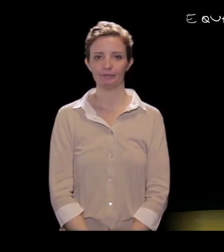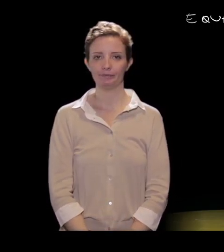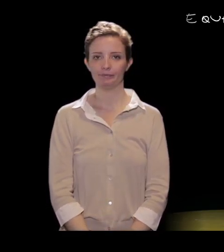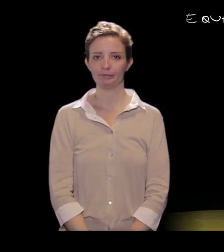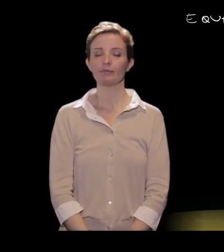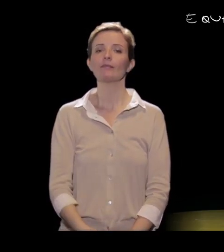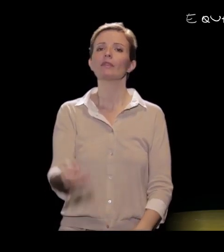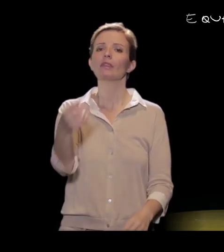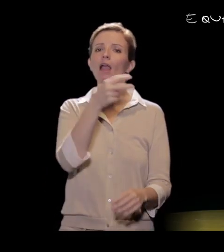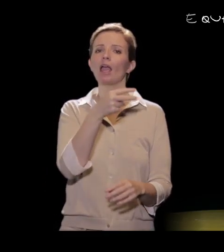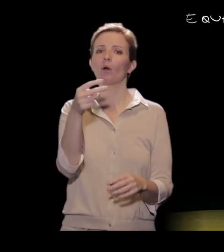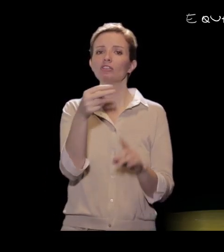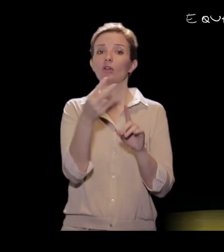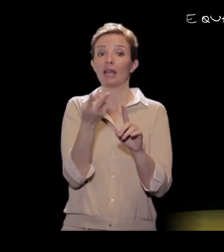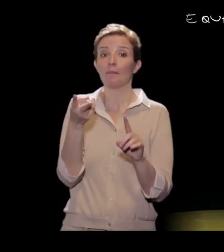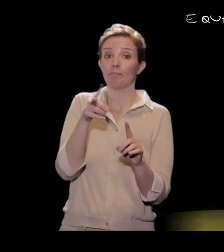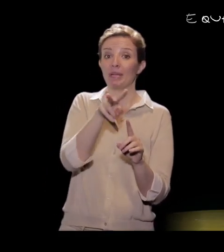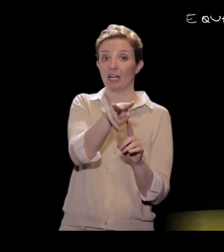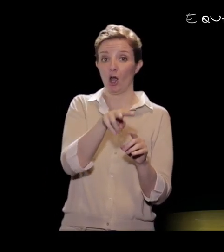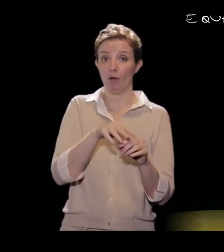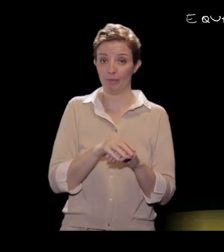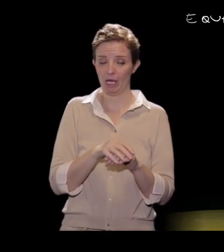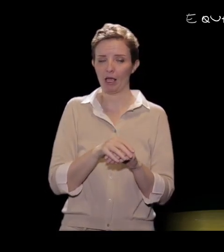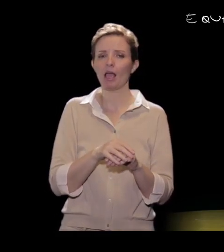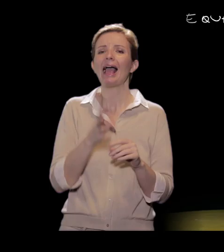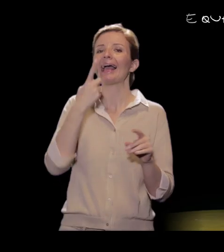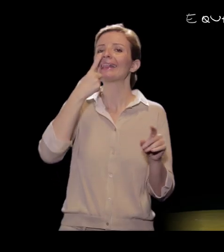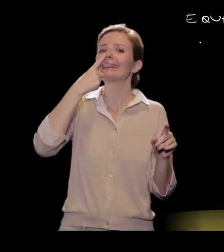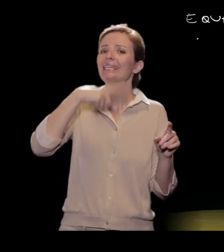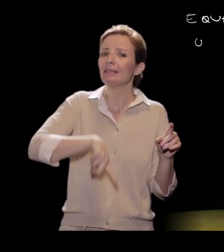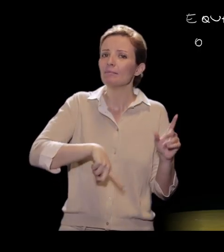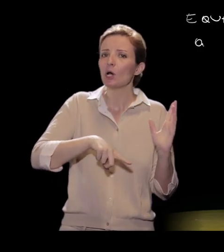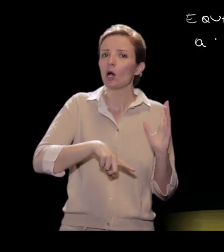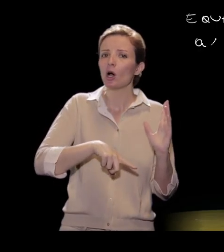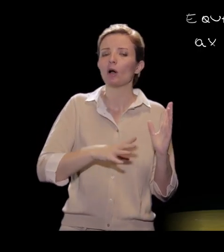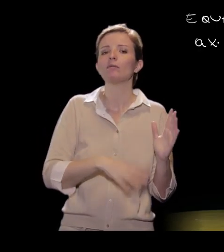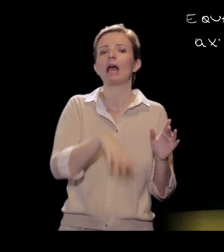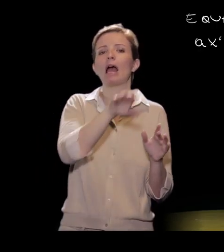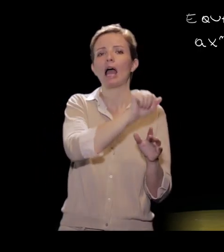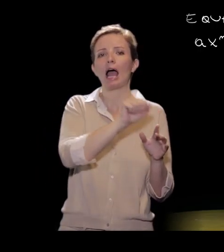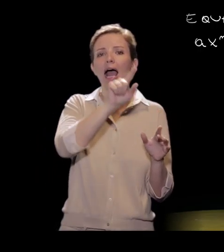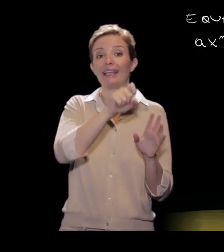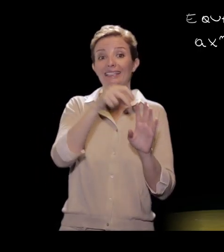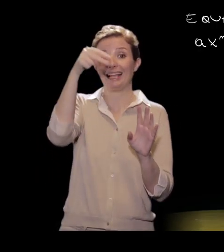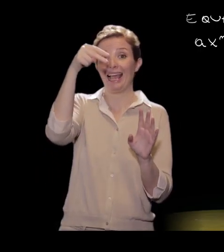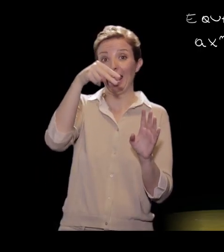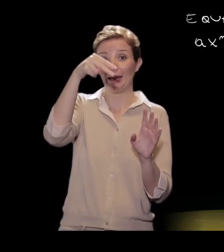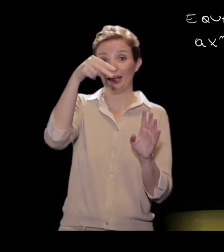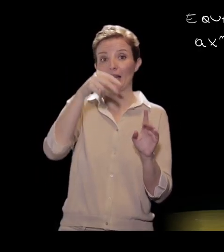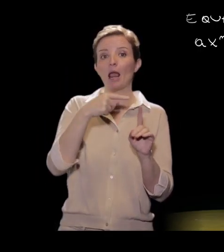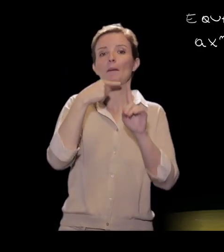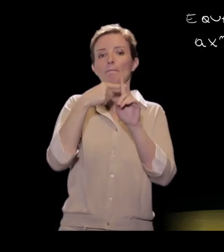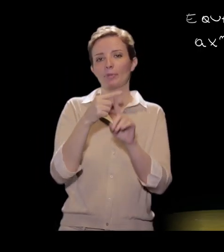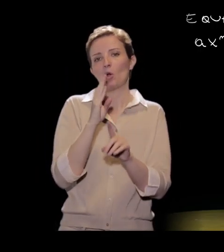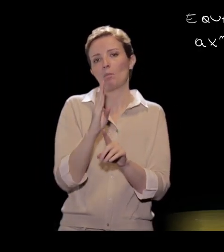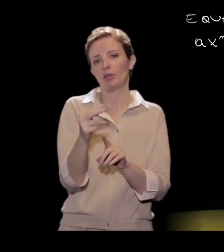Le equazioni binomie sono di questo tipo. (LEGGE L'EQUAZIONE)